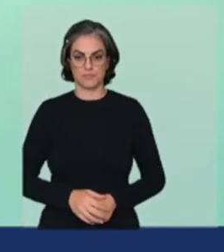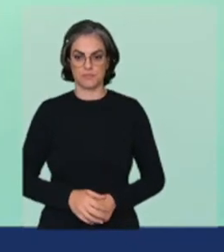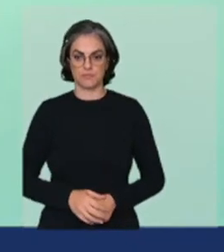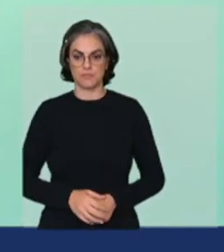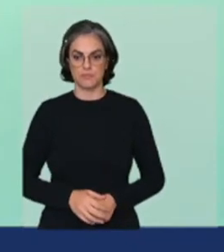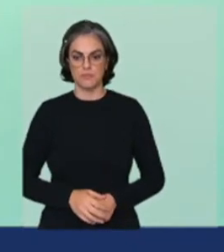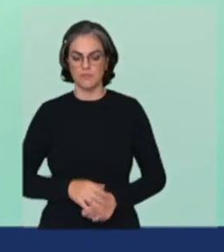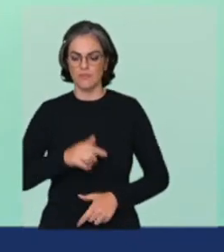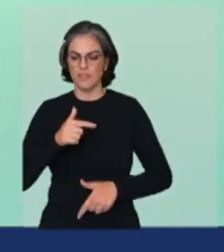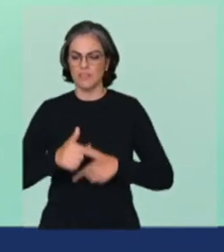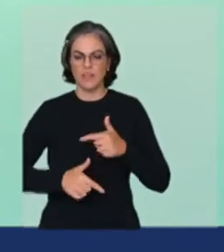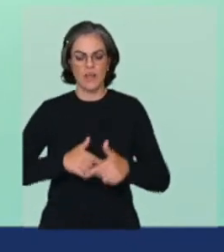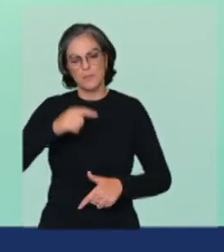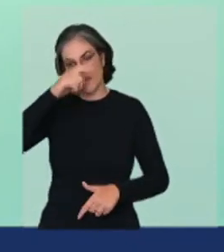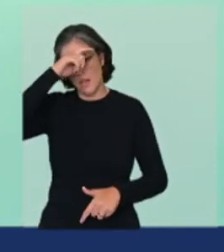MILHÕES DE TRABALHADORES DO CAMPO, EM ESPECIAL, OS